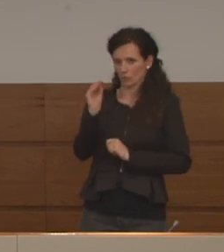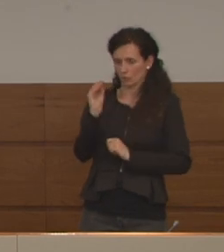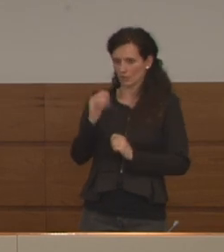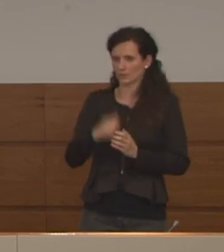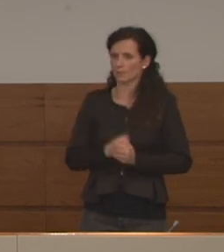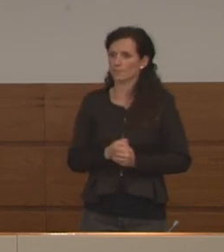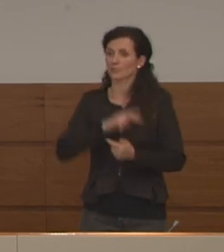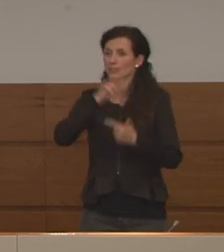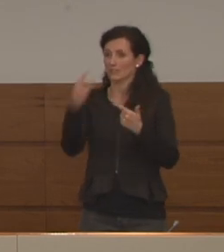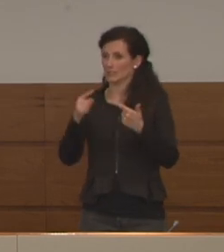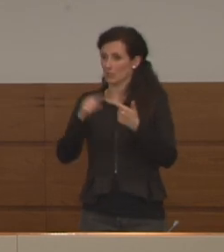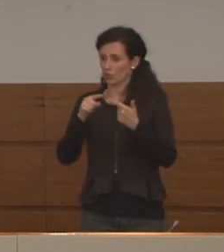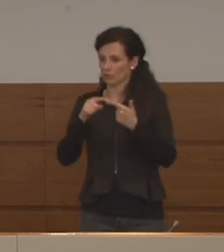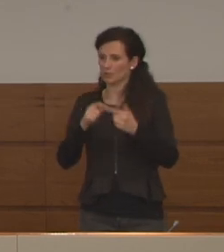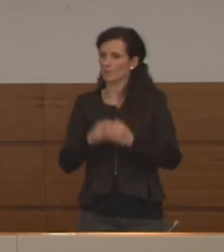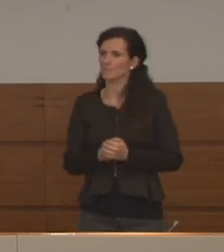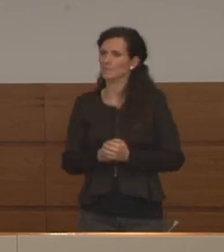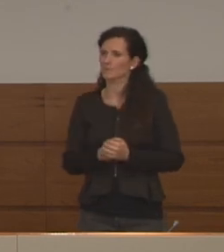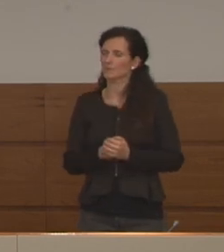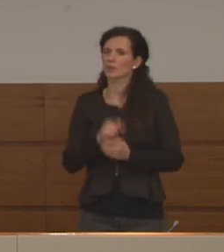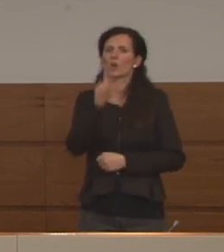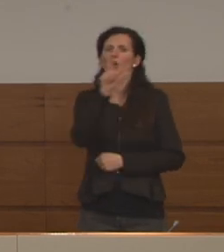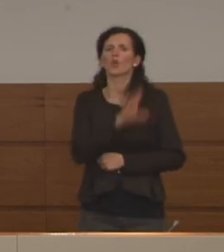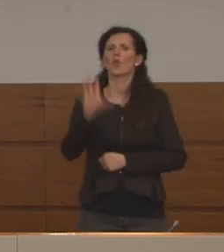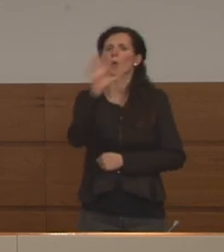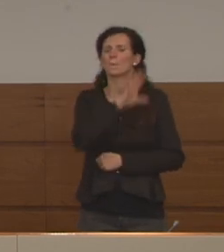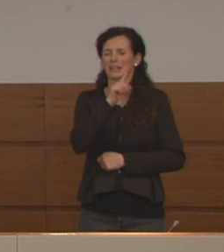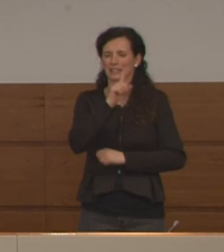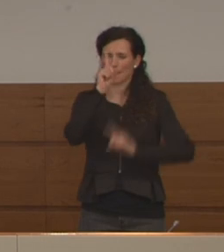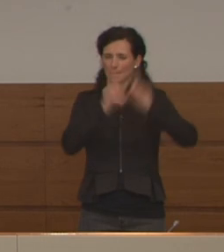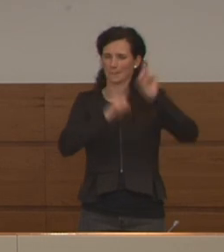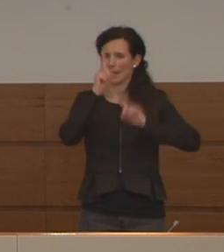cosa vorrei chiederle, è la situazione della Lombardia e di Milano.